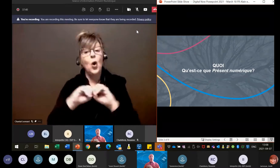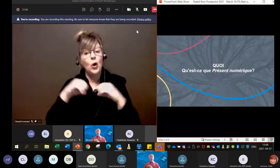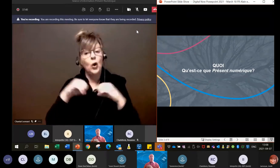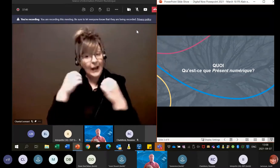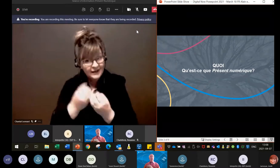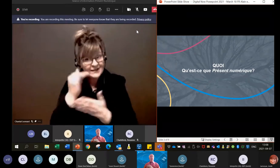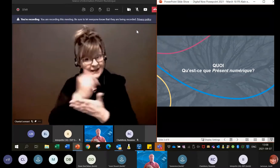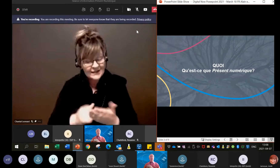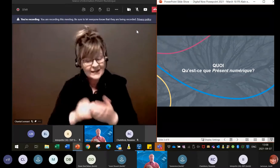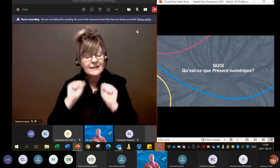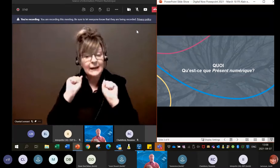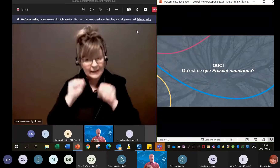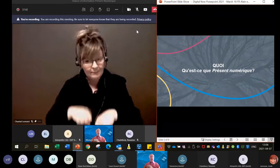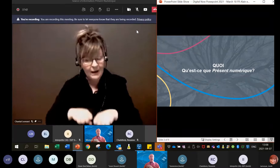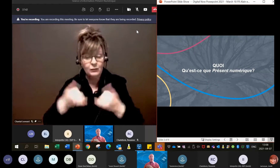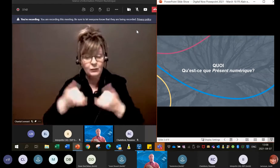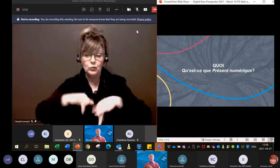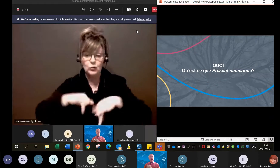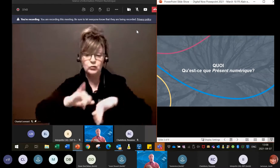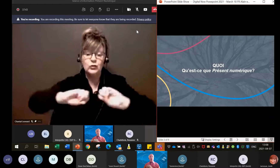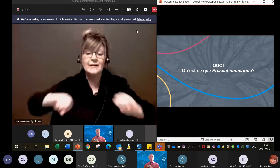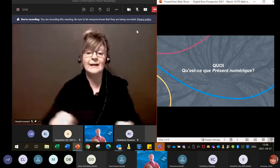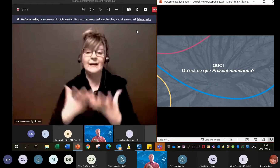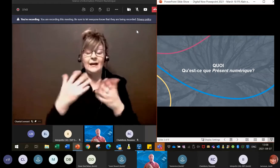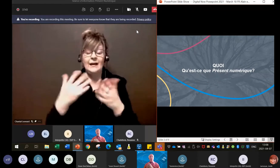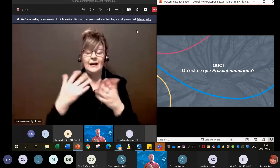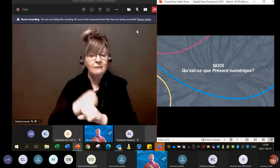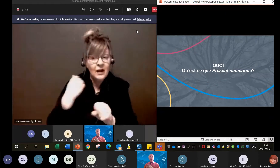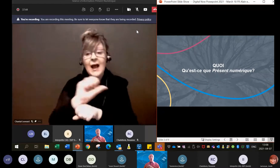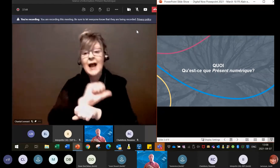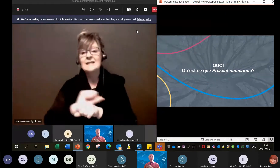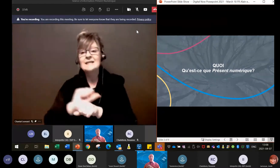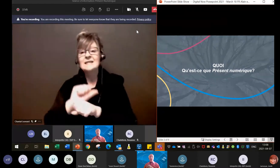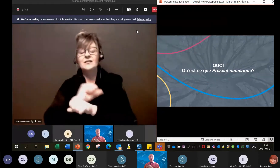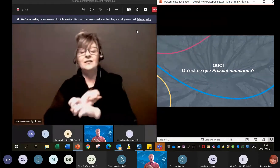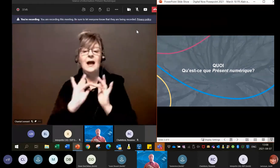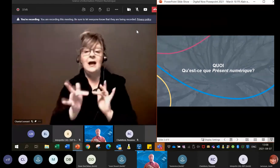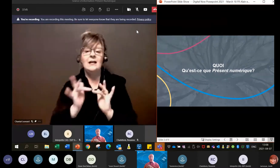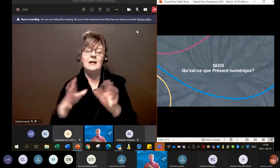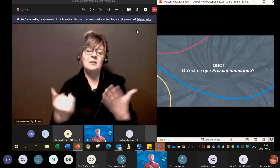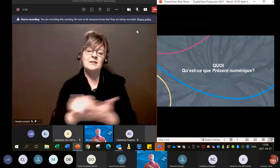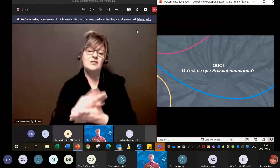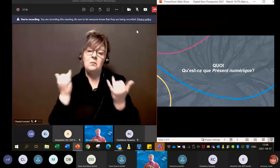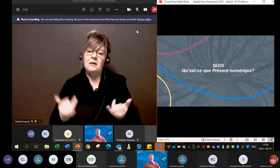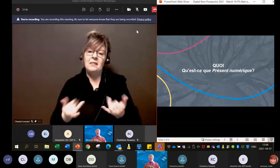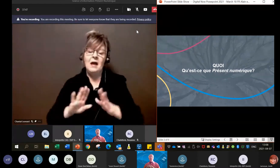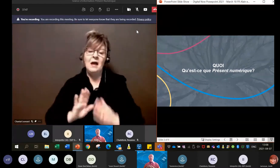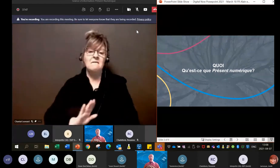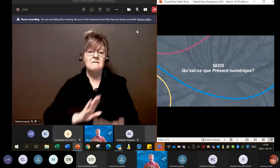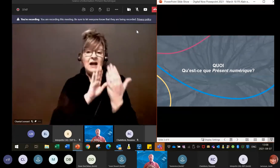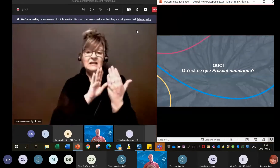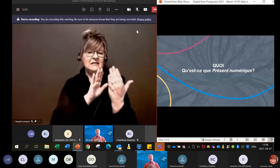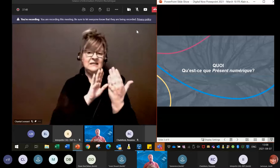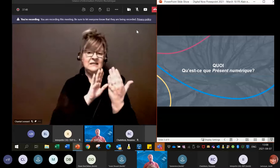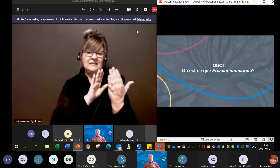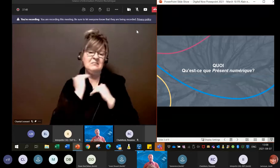et produire des activités en ligne pendant cette période où les déplacements et la tenue d’événements en